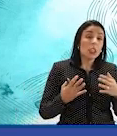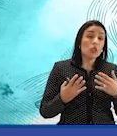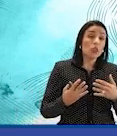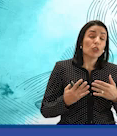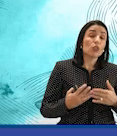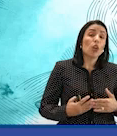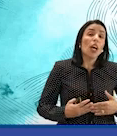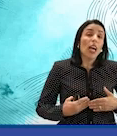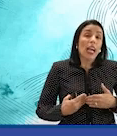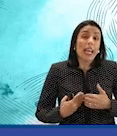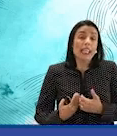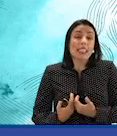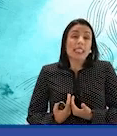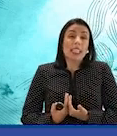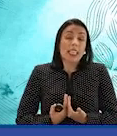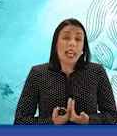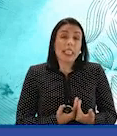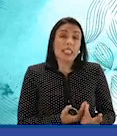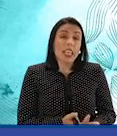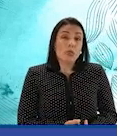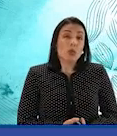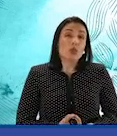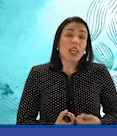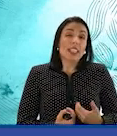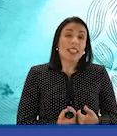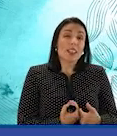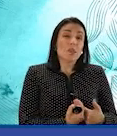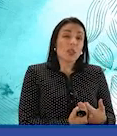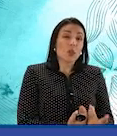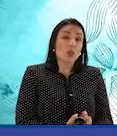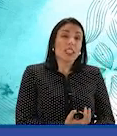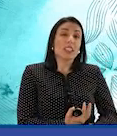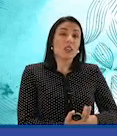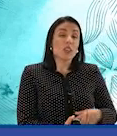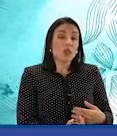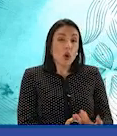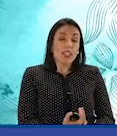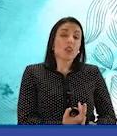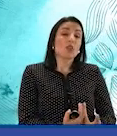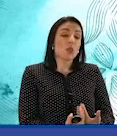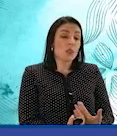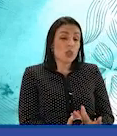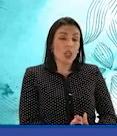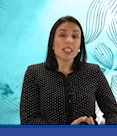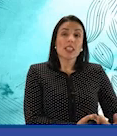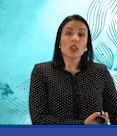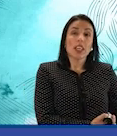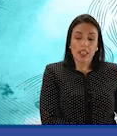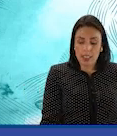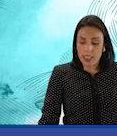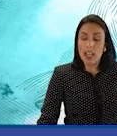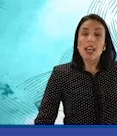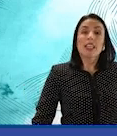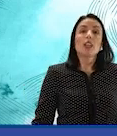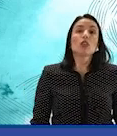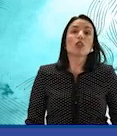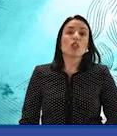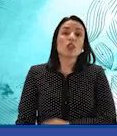si nosotros atendemos esas aperturas, esos errores, esas omisiones, eso quiere decir que nosotros